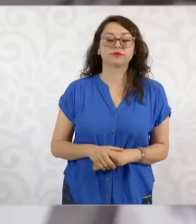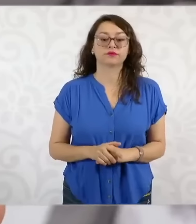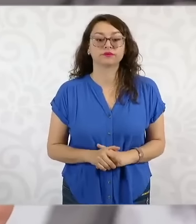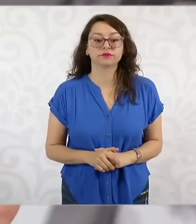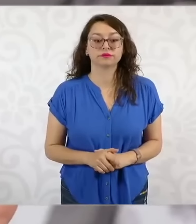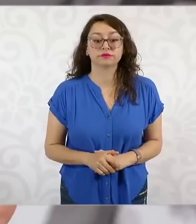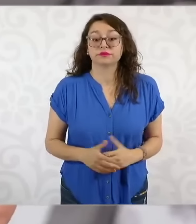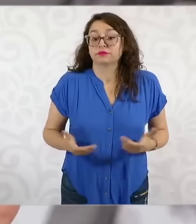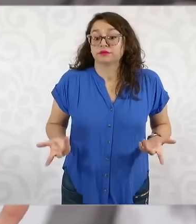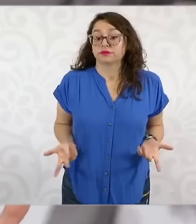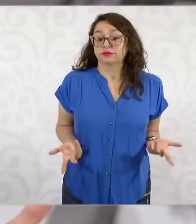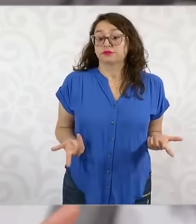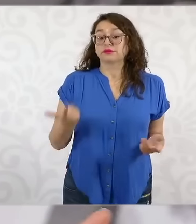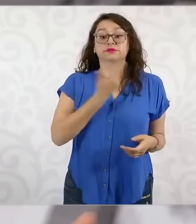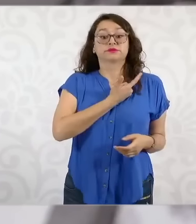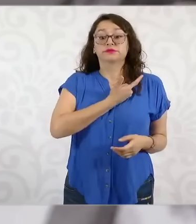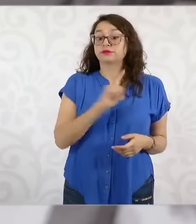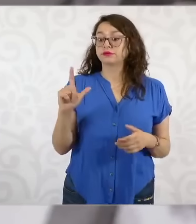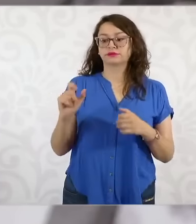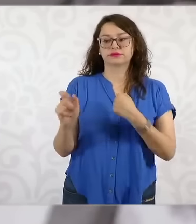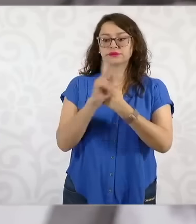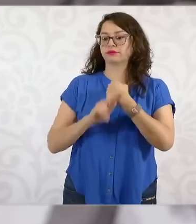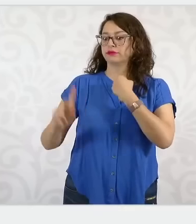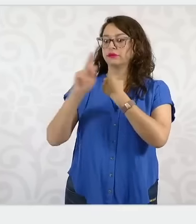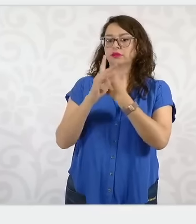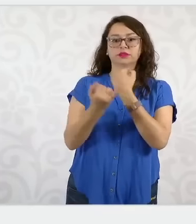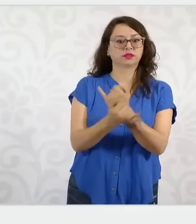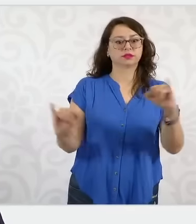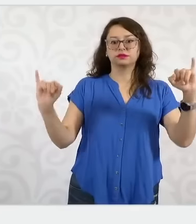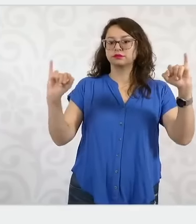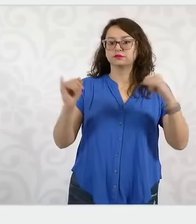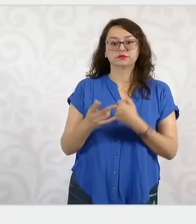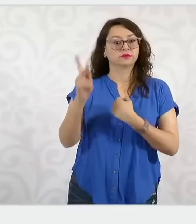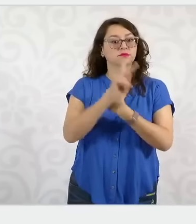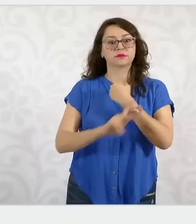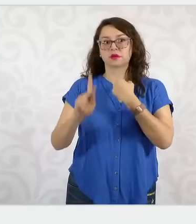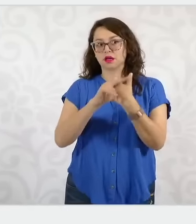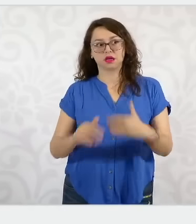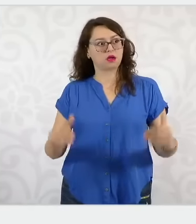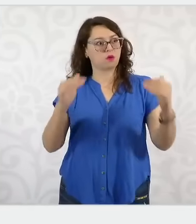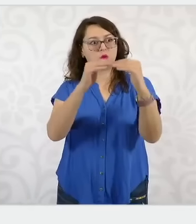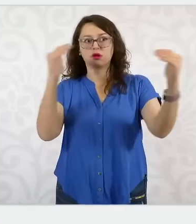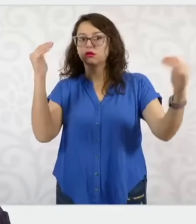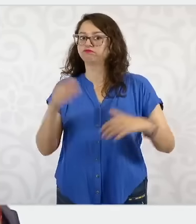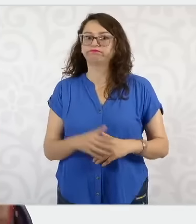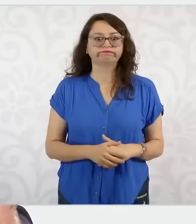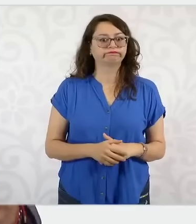¿qué es lo que no les gusta? un país independiente, un país soberano, un país que crea